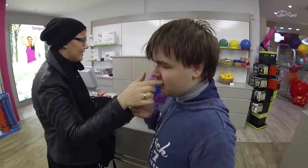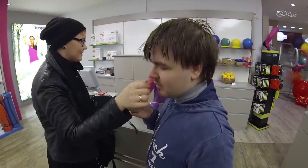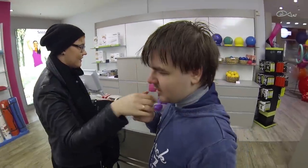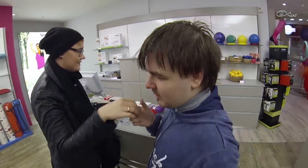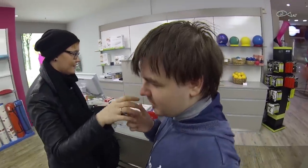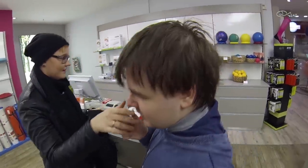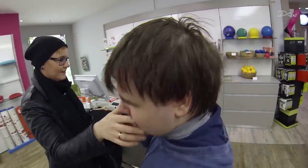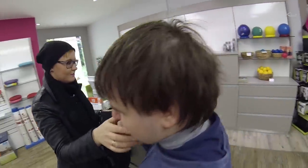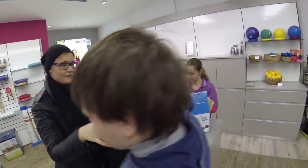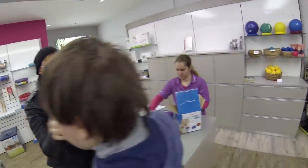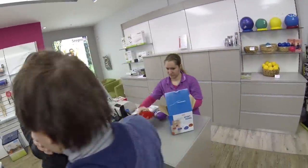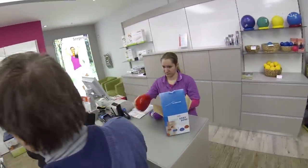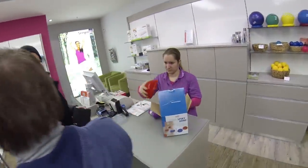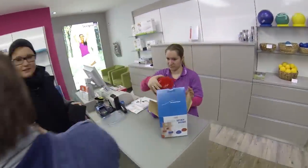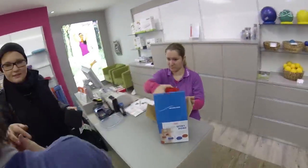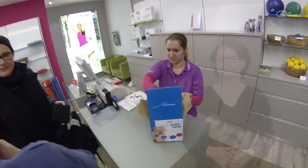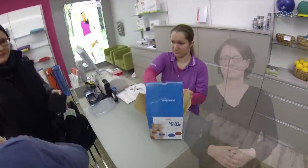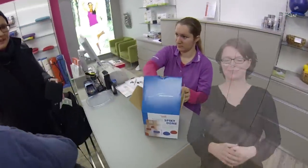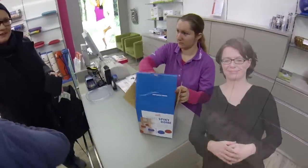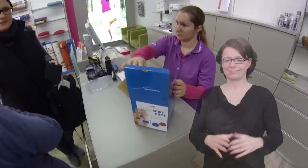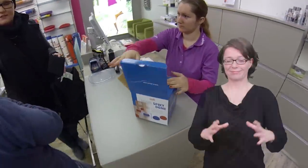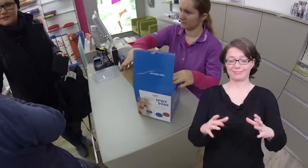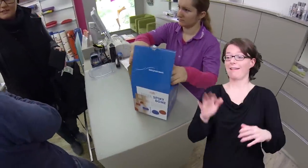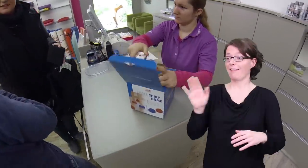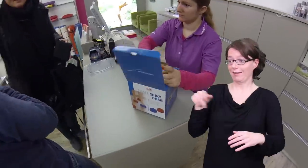VERKÄUFERIN: Ein Blauer kommt noch dazu.